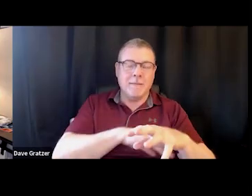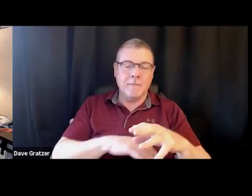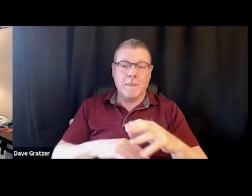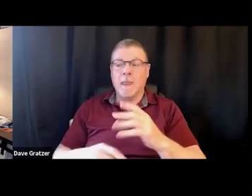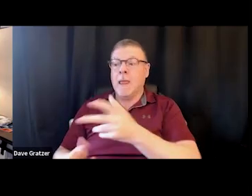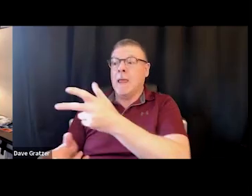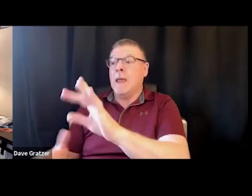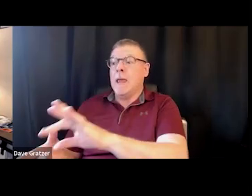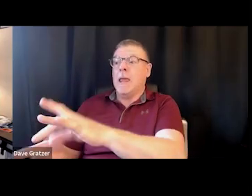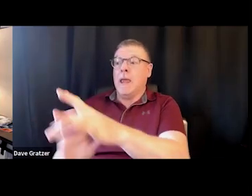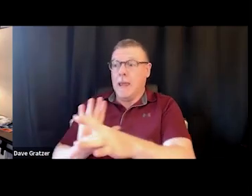porque hay grandes factores de riesgo.